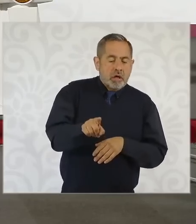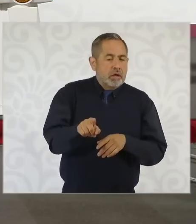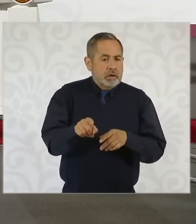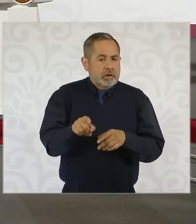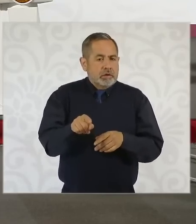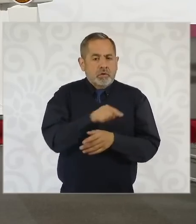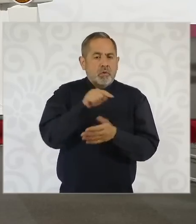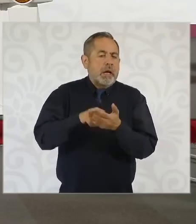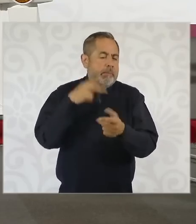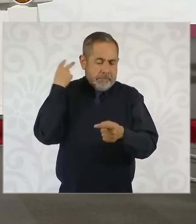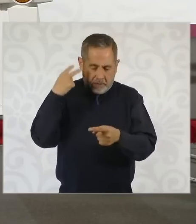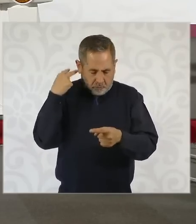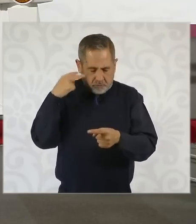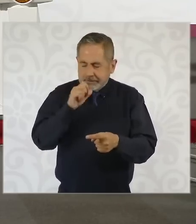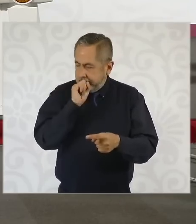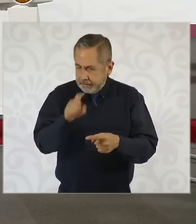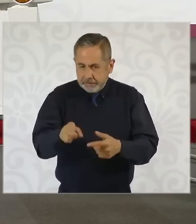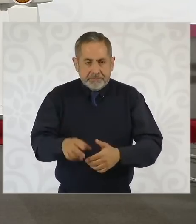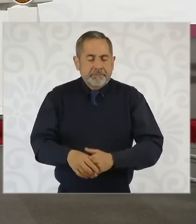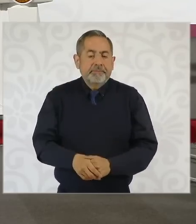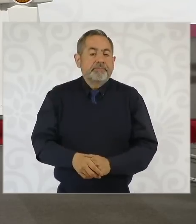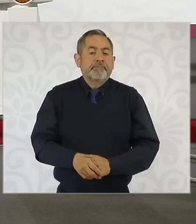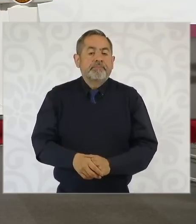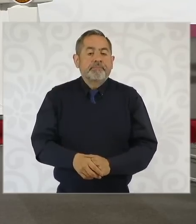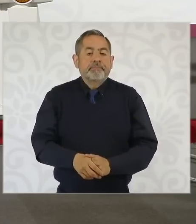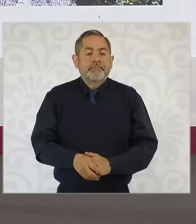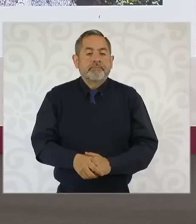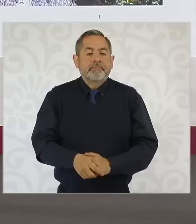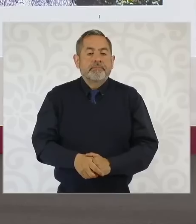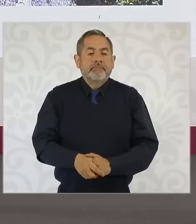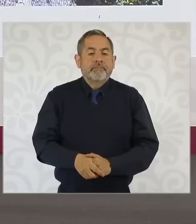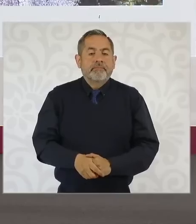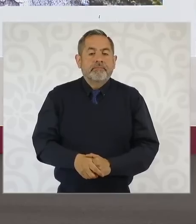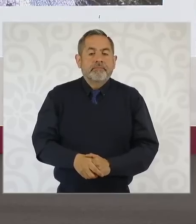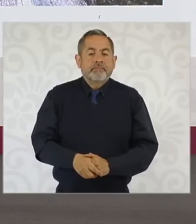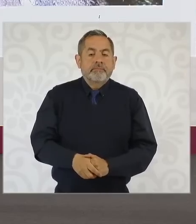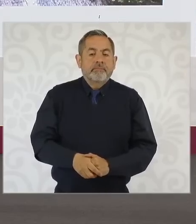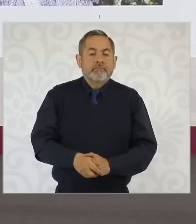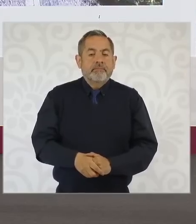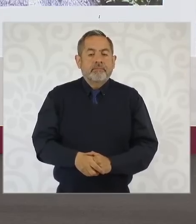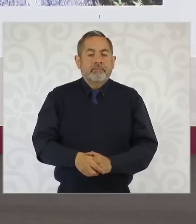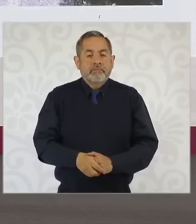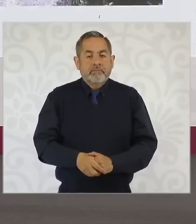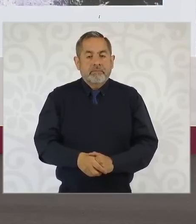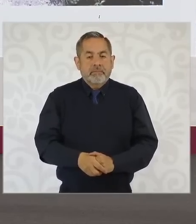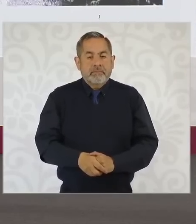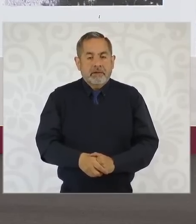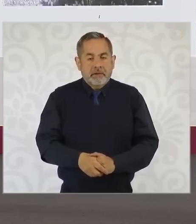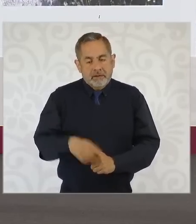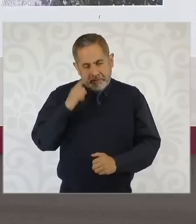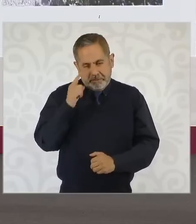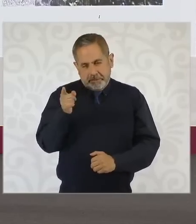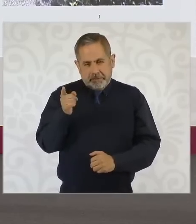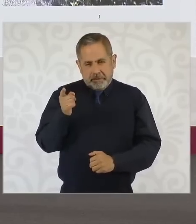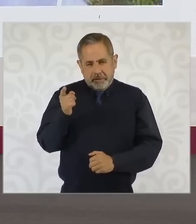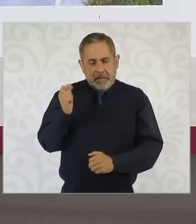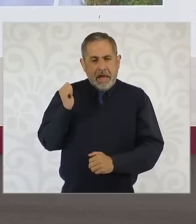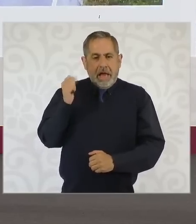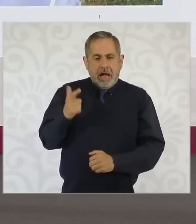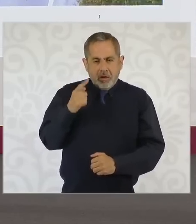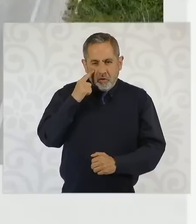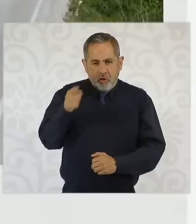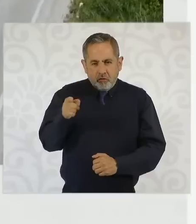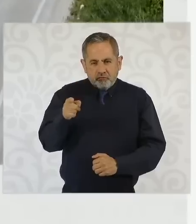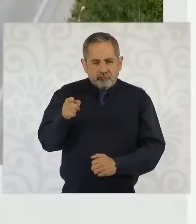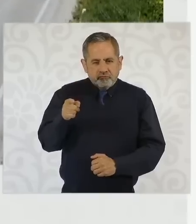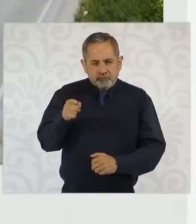en Veracruz la siguiente eh traemos bueno algunas imágenes de no traes música de mandé